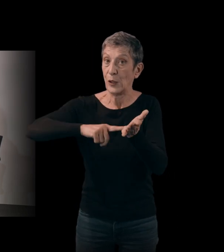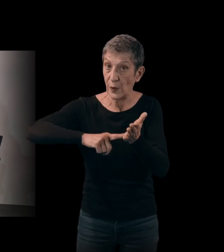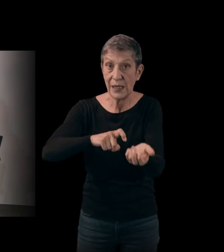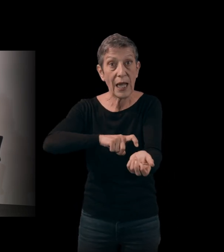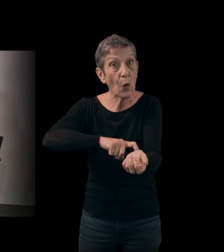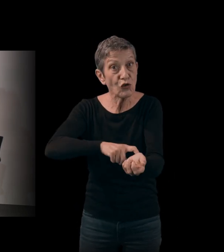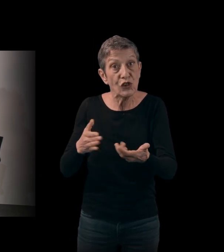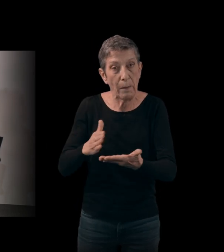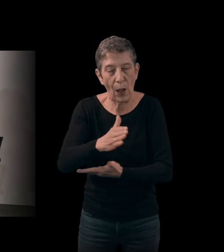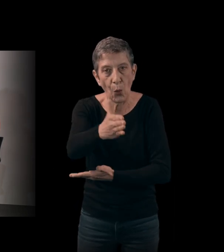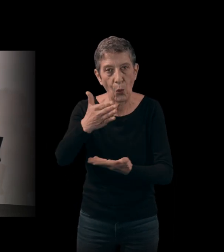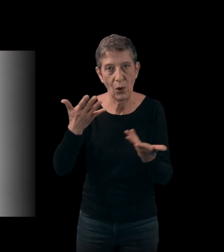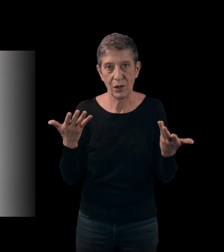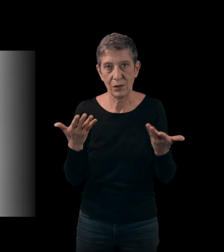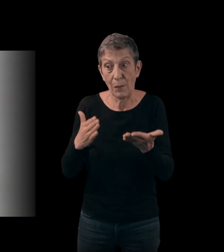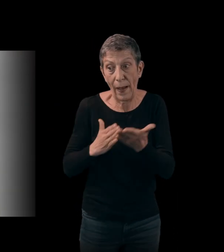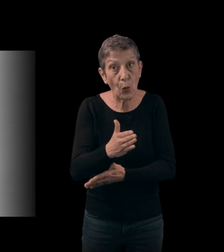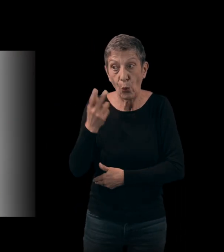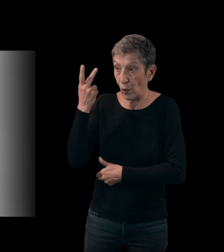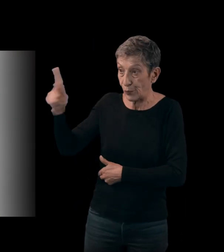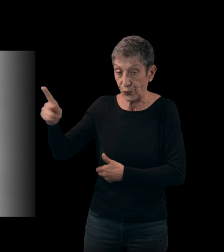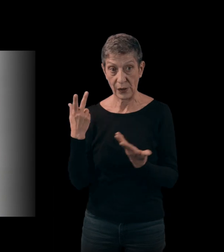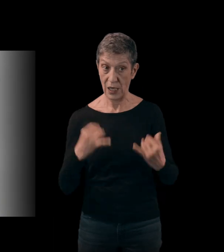questions de parcours qui sont les vôtres et ceux des jeunes que vous accompagnez.